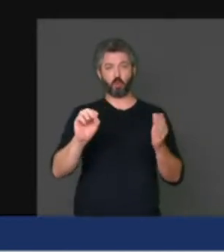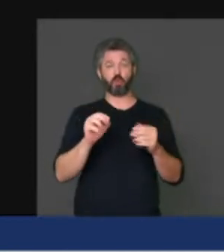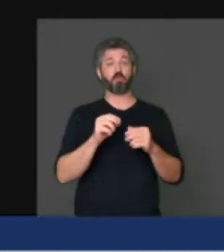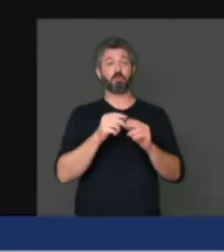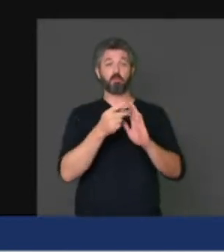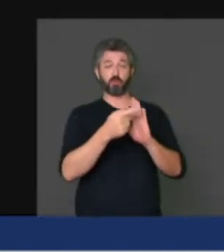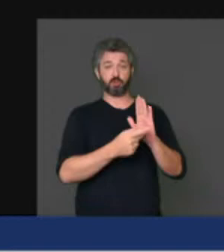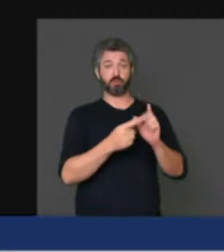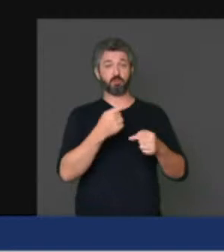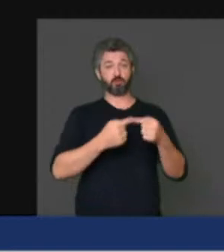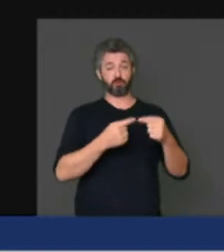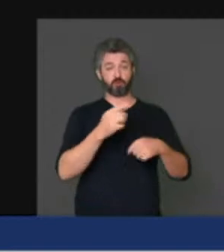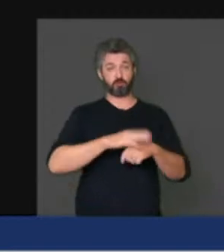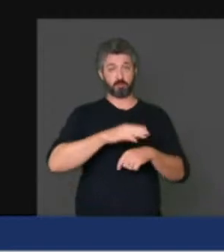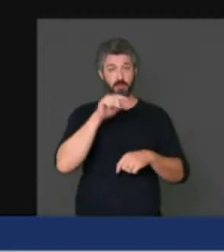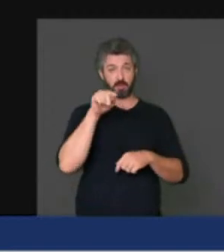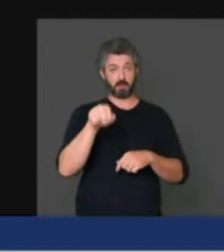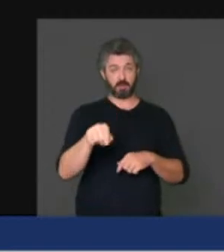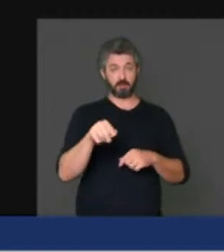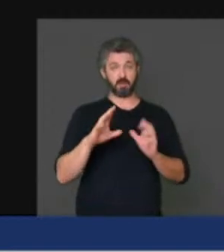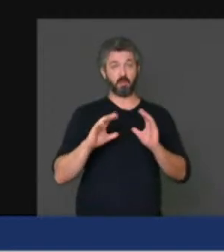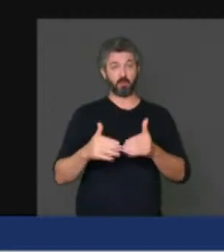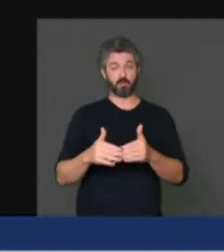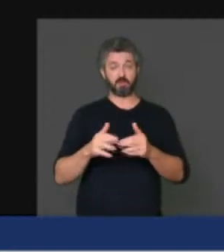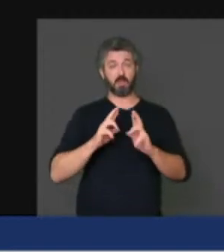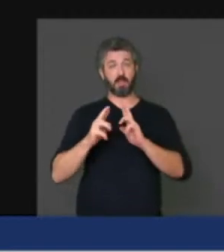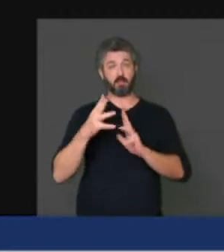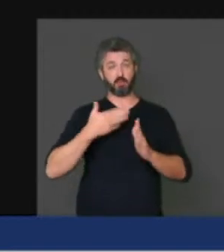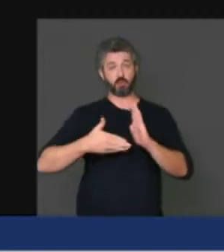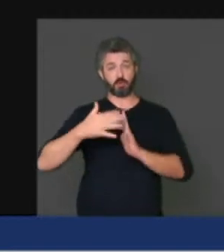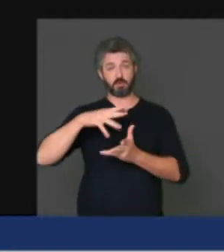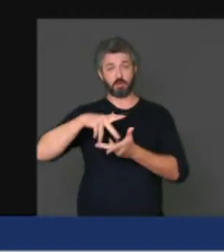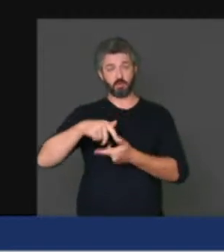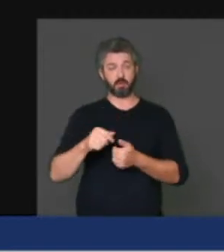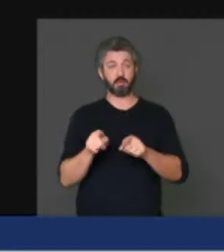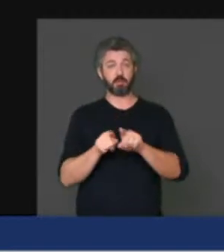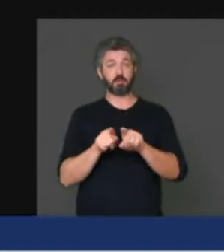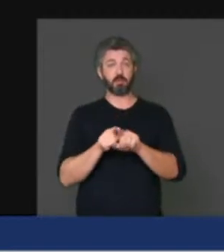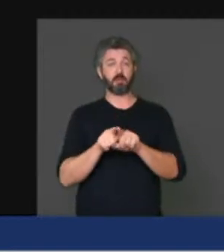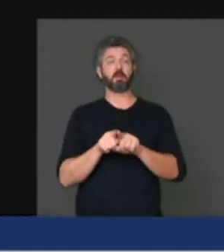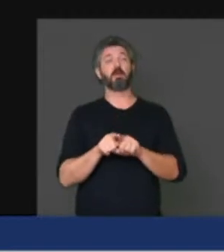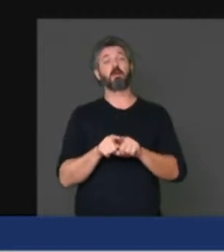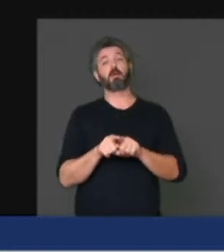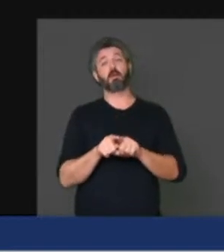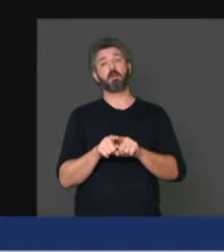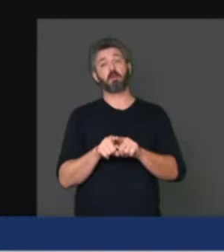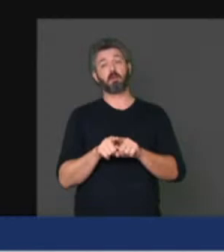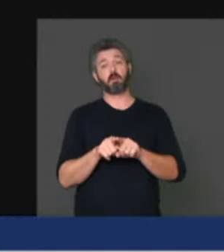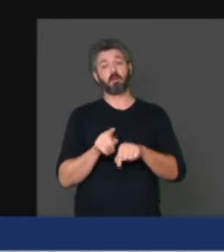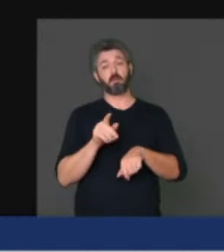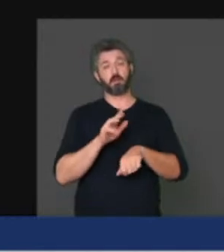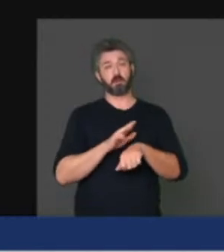SOU INTEGRANTE DA CREDITEM, A... [INTERMITÊNCIA DE ÁUDIO] É UM PROJETO QUE JÁ FOI DEBATIDO, ELE FORTALECE